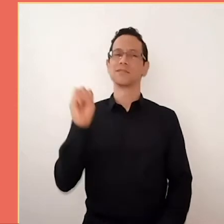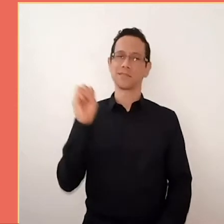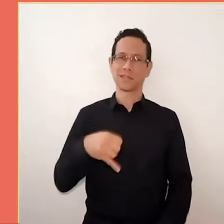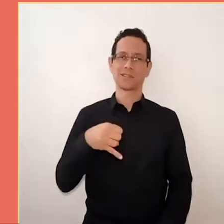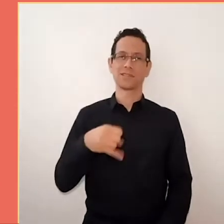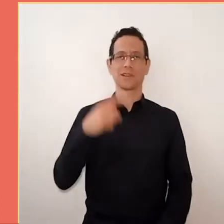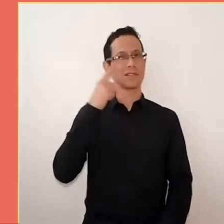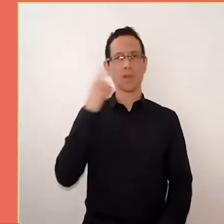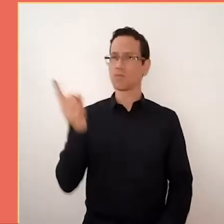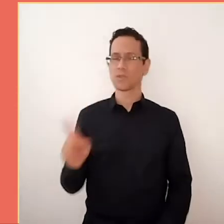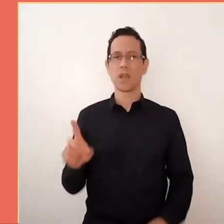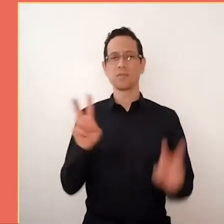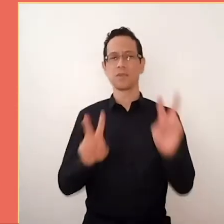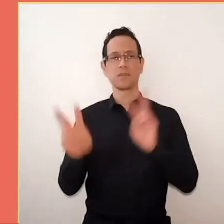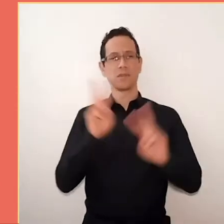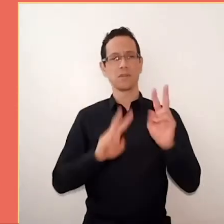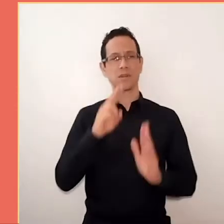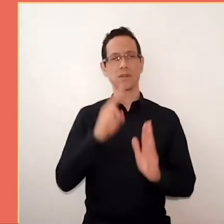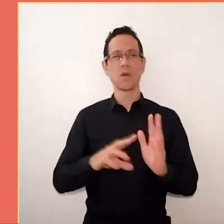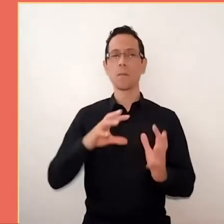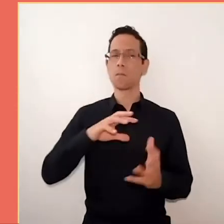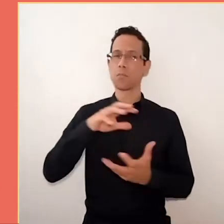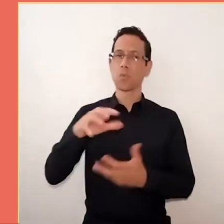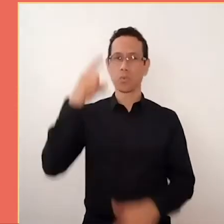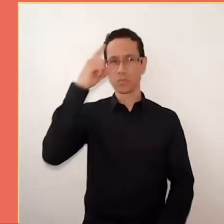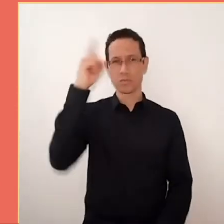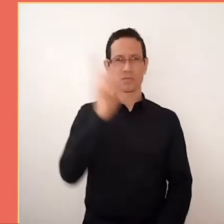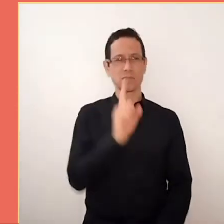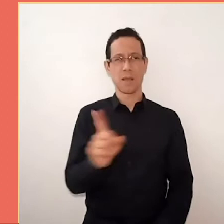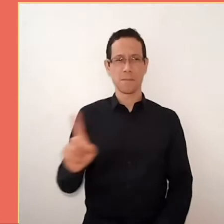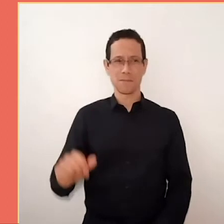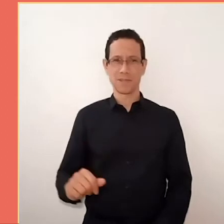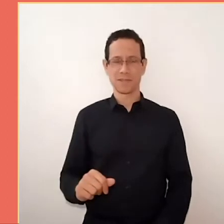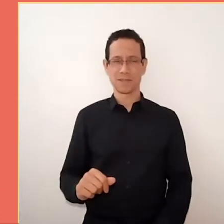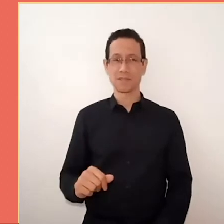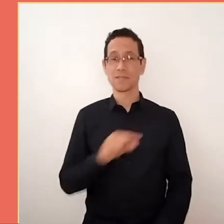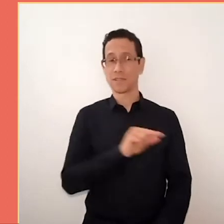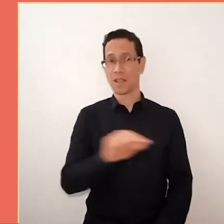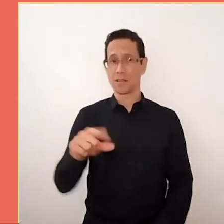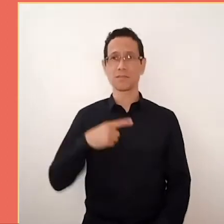E tem muita gente lendo a palavra, esses jovens… O Brasil avançou muito na alfabetização,